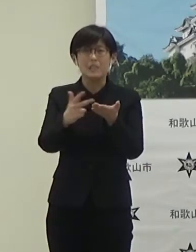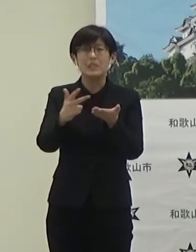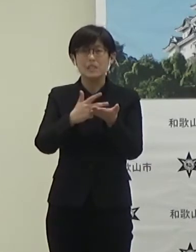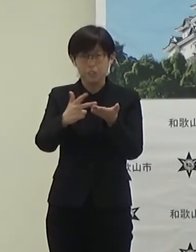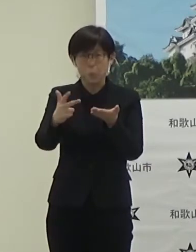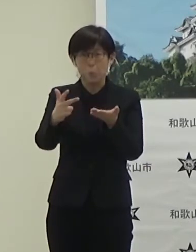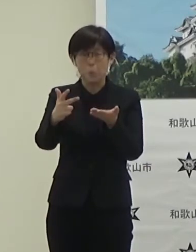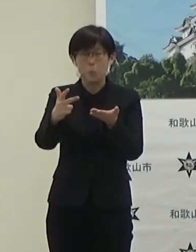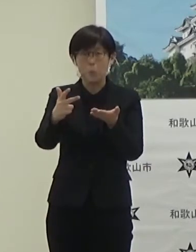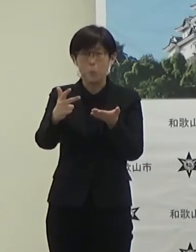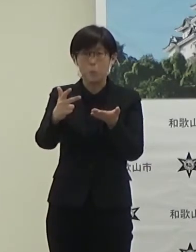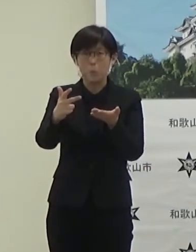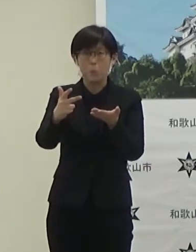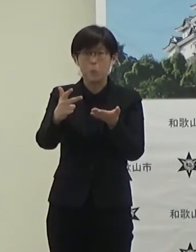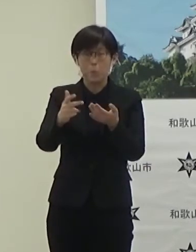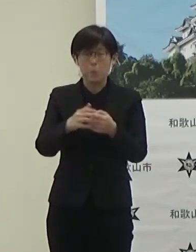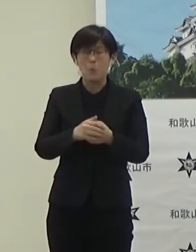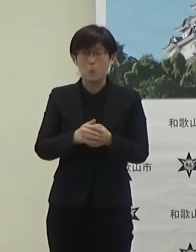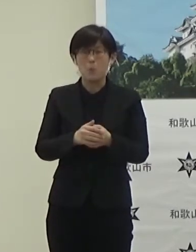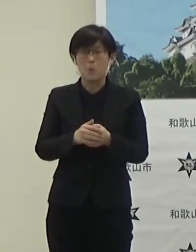パワポを作ってないので、